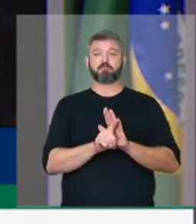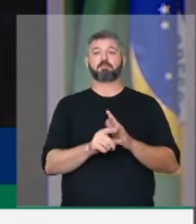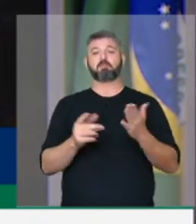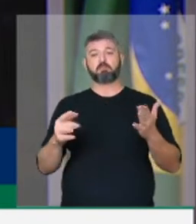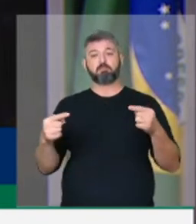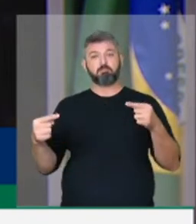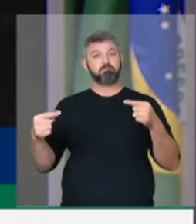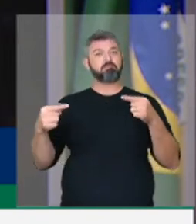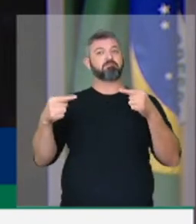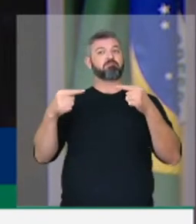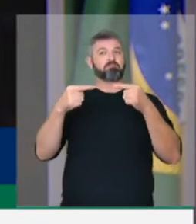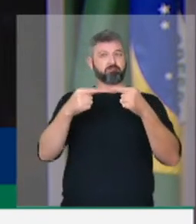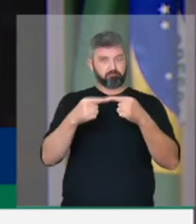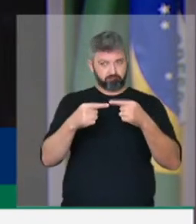LEGISLAÇÃO QUE SEJA